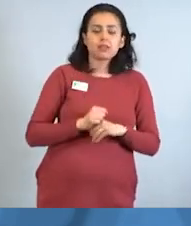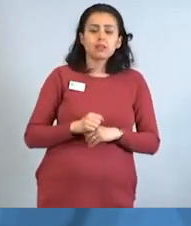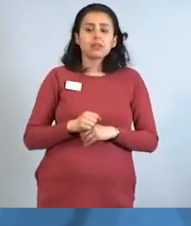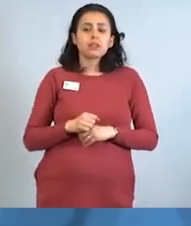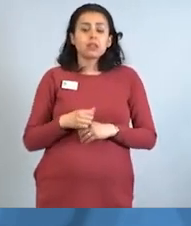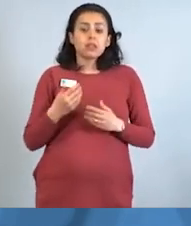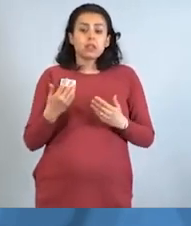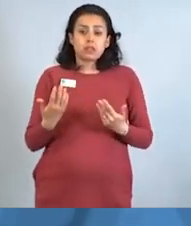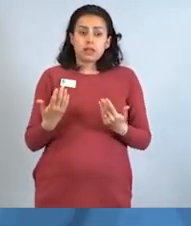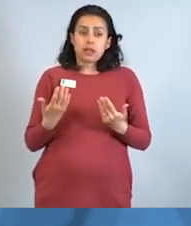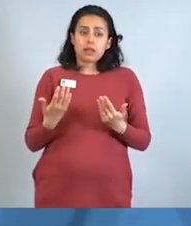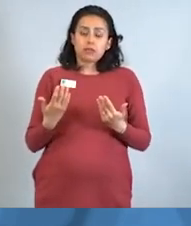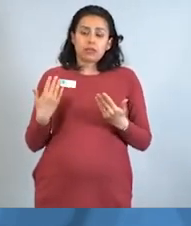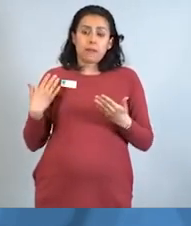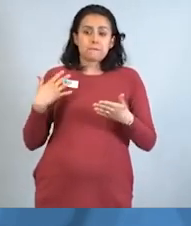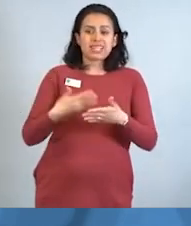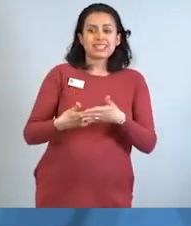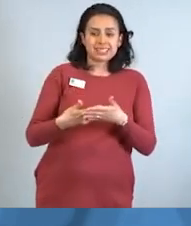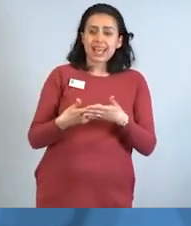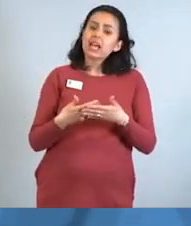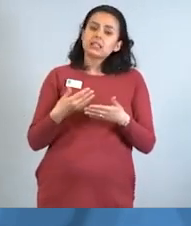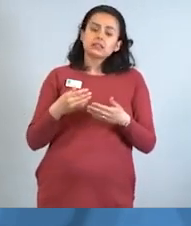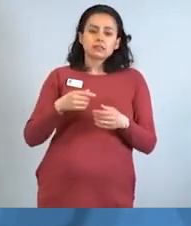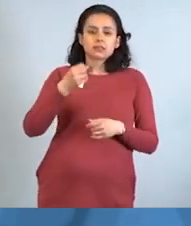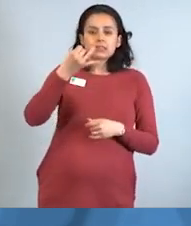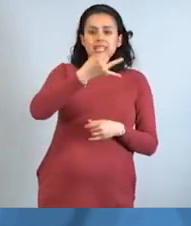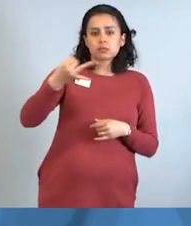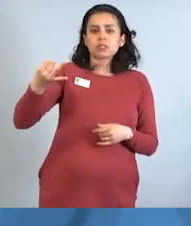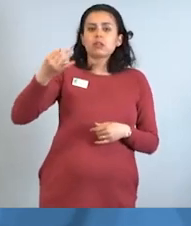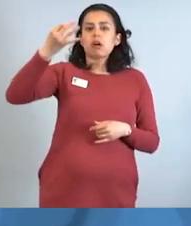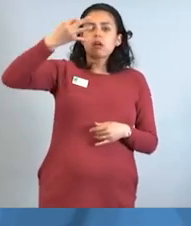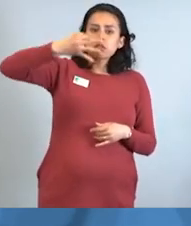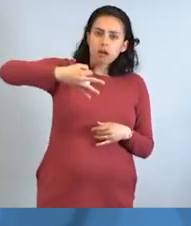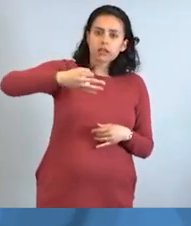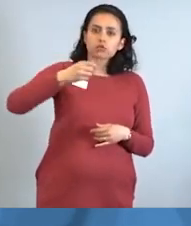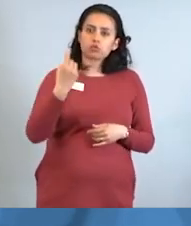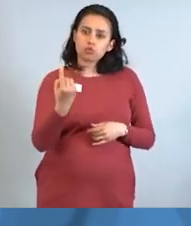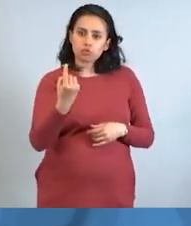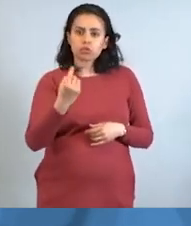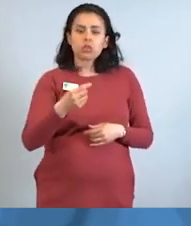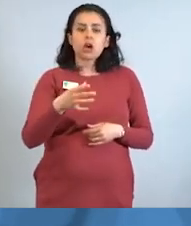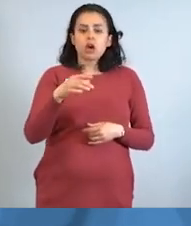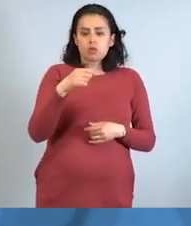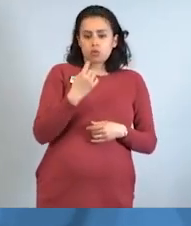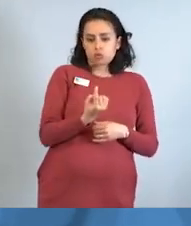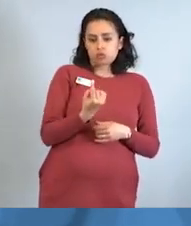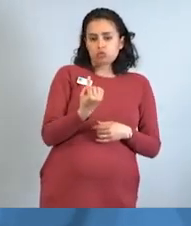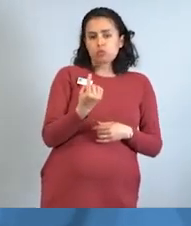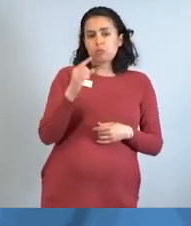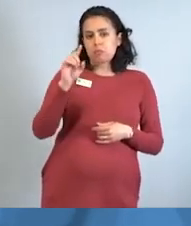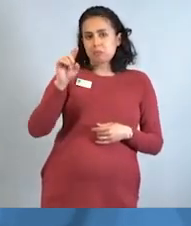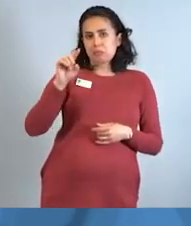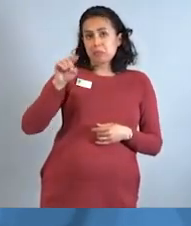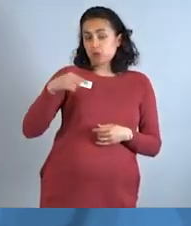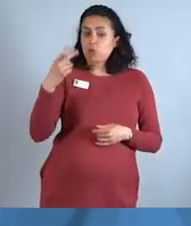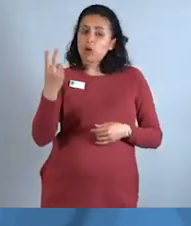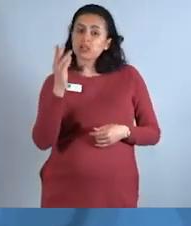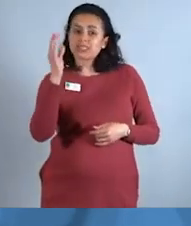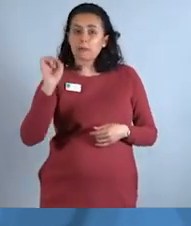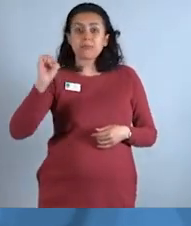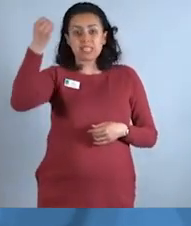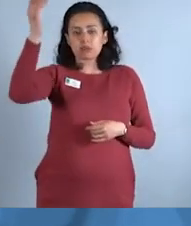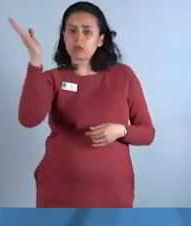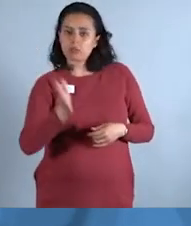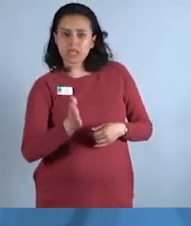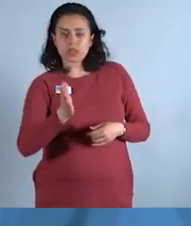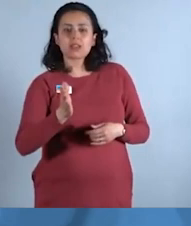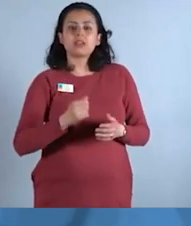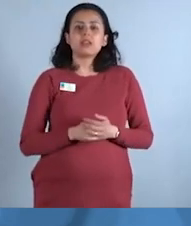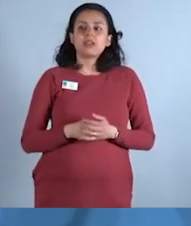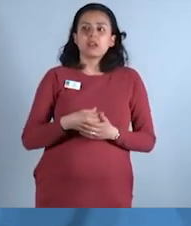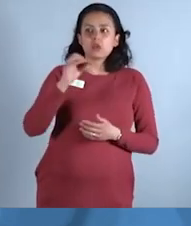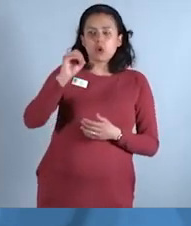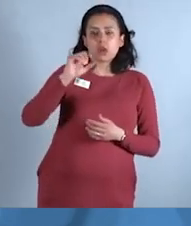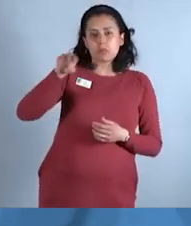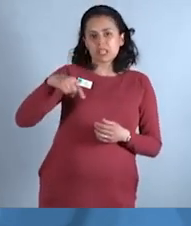oli 13.4. tullut 781 kpl 1,2 miljoonaa anosta kohden, eli tämä tarkoittaa, että 0,06 prosentilla näin tapahtui.